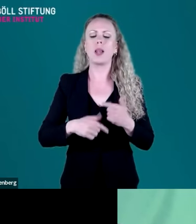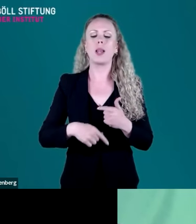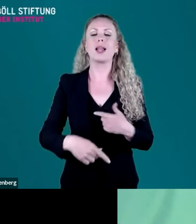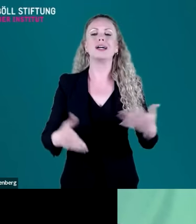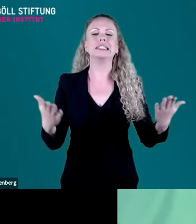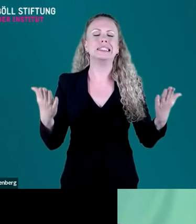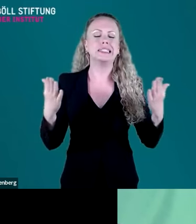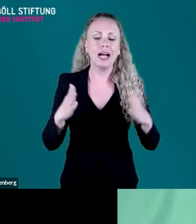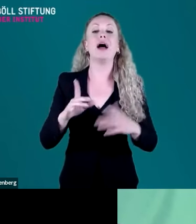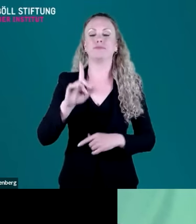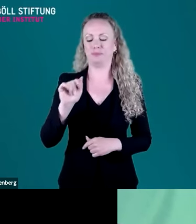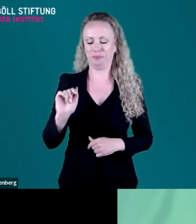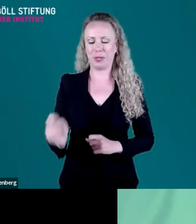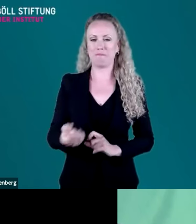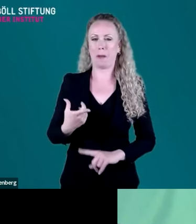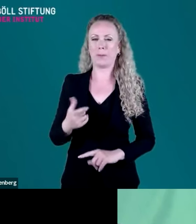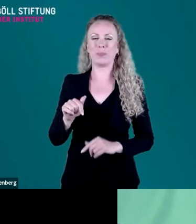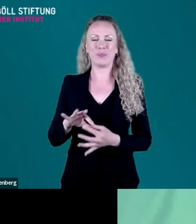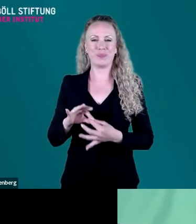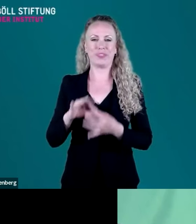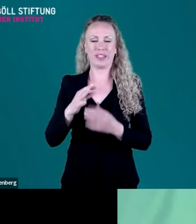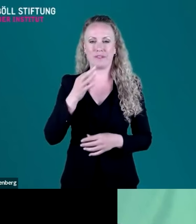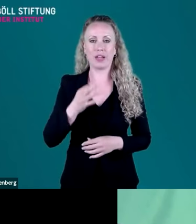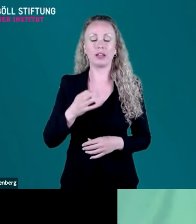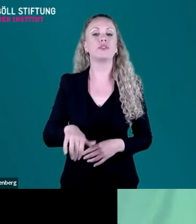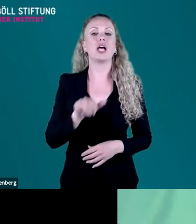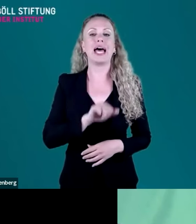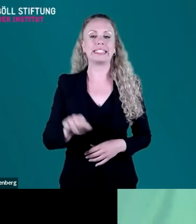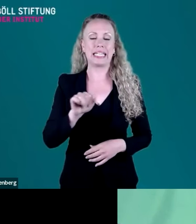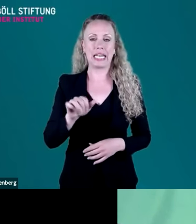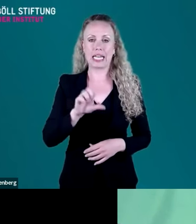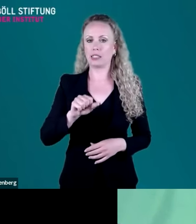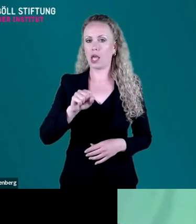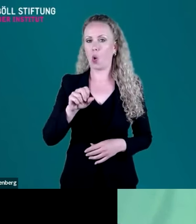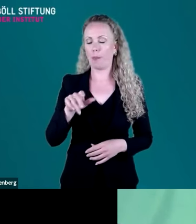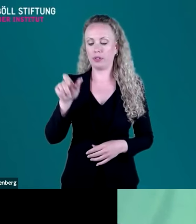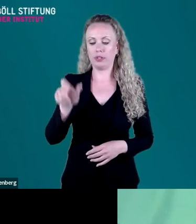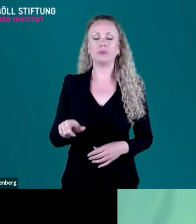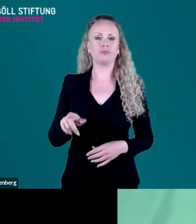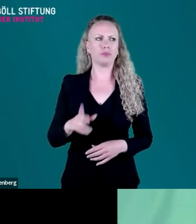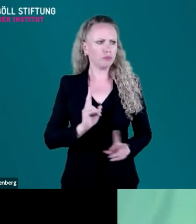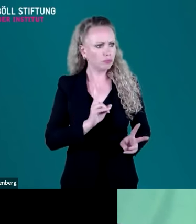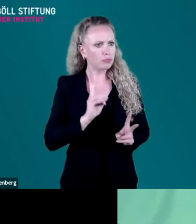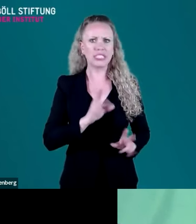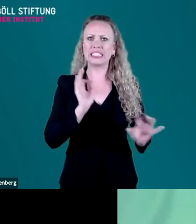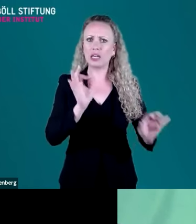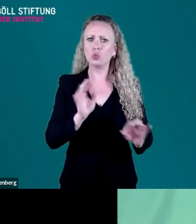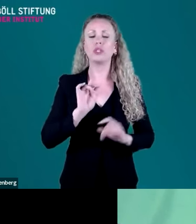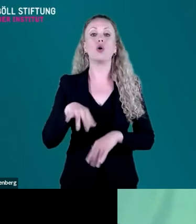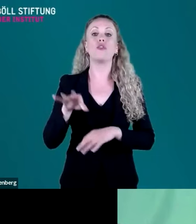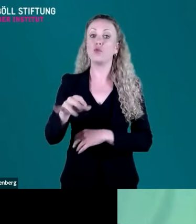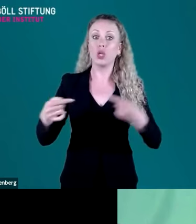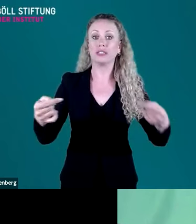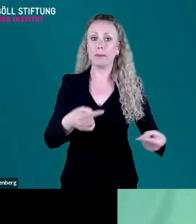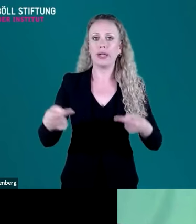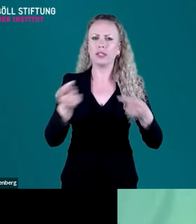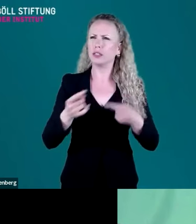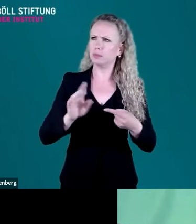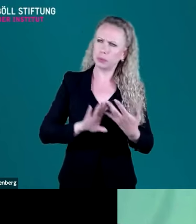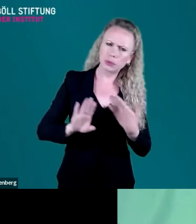Da kommt doch noch was, von Angelika Saupe: „Ja, das finde ich sehr gut. Die Debatten da auch in Hinsicht auf die Politik gut auseinander zu halten.“